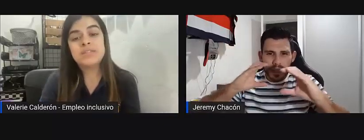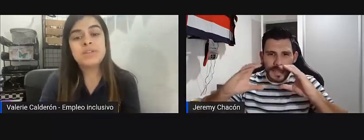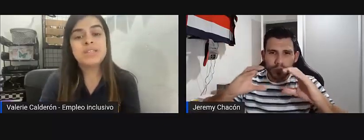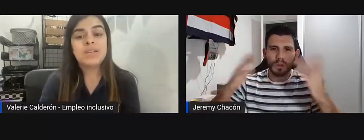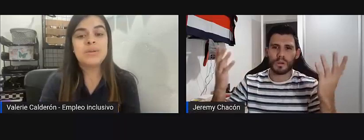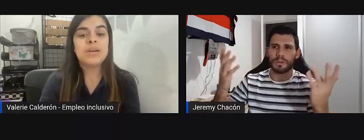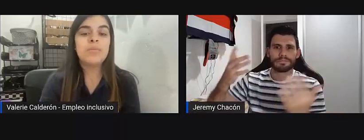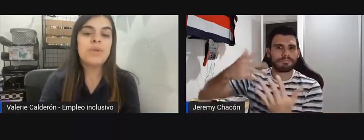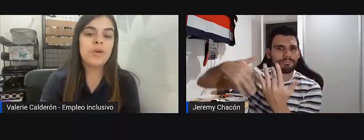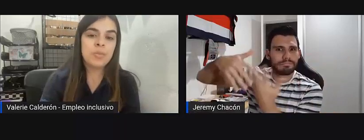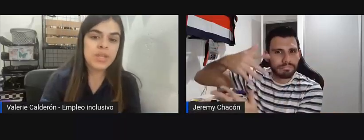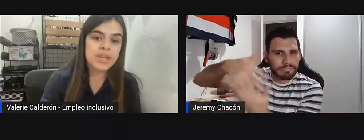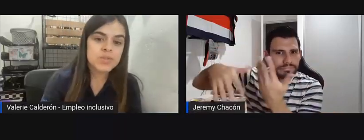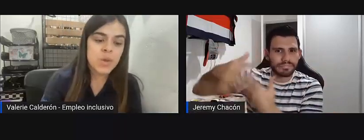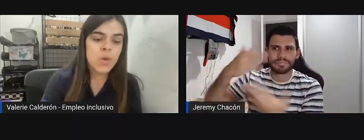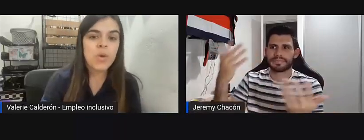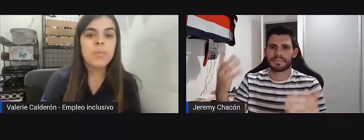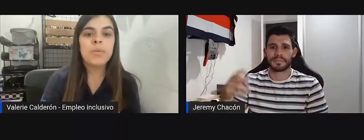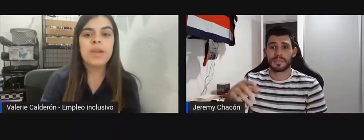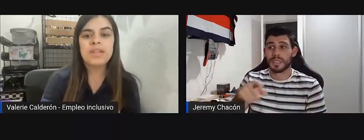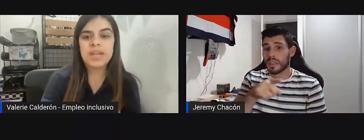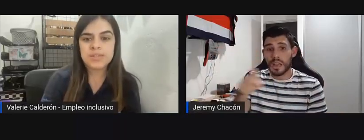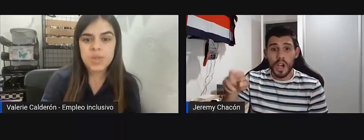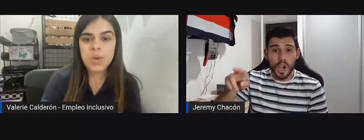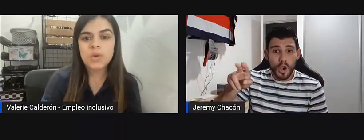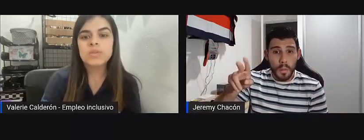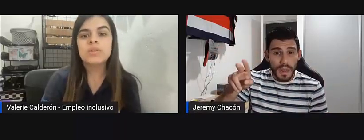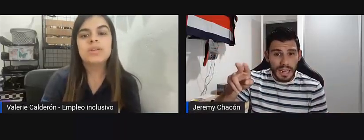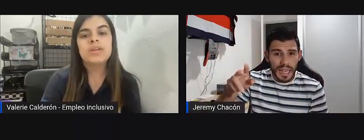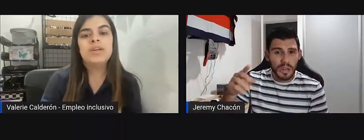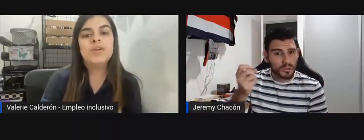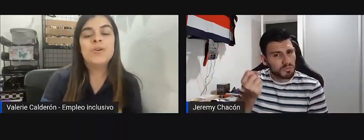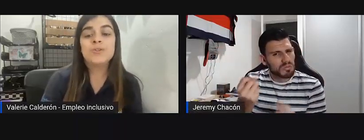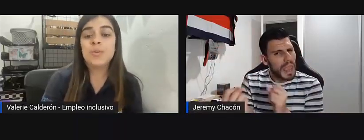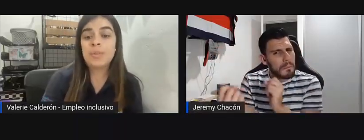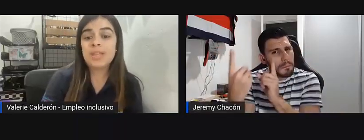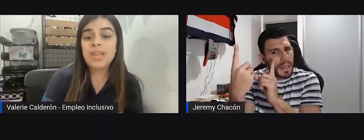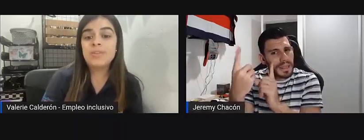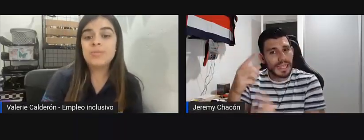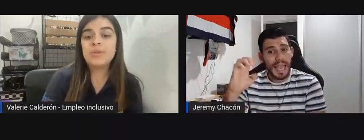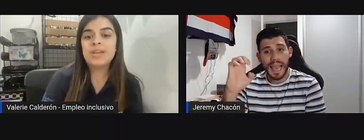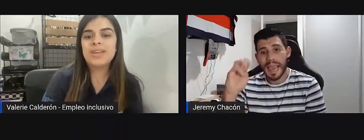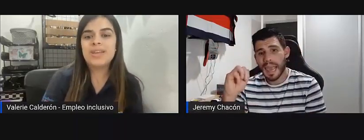es difícil verdad Pero la comunicación por la interacción con los compañeros verdad que